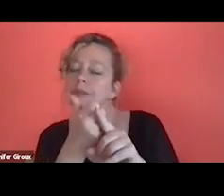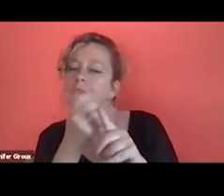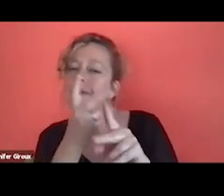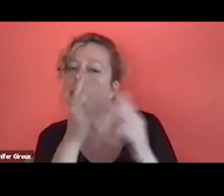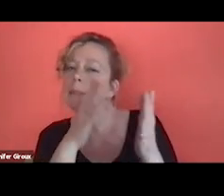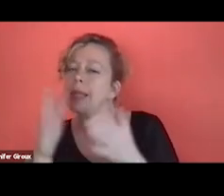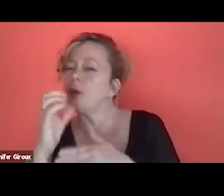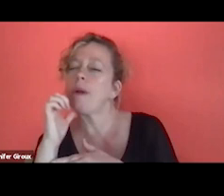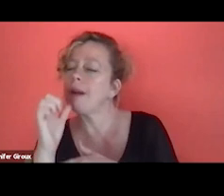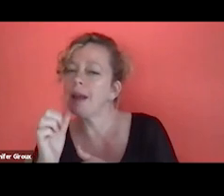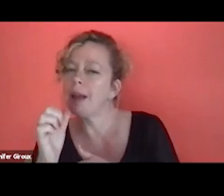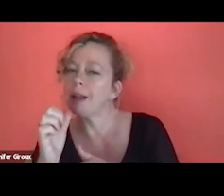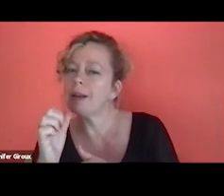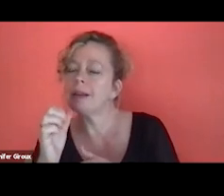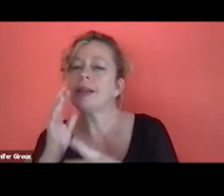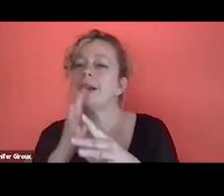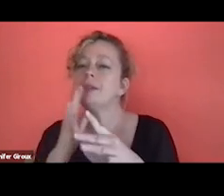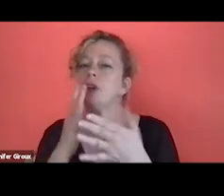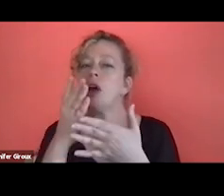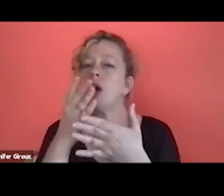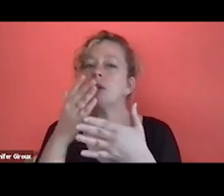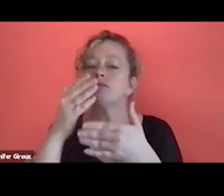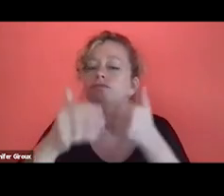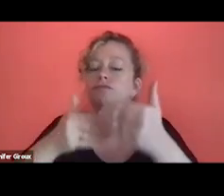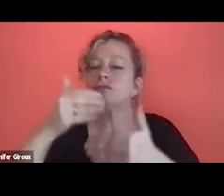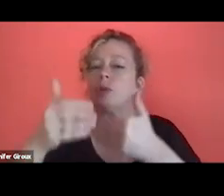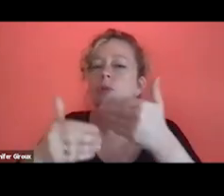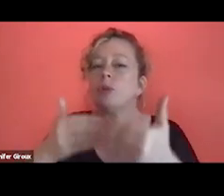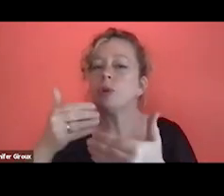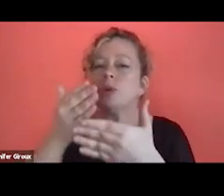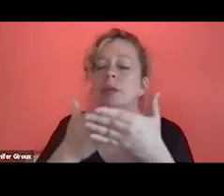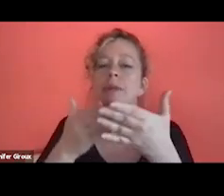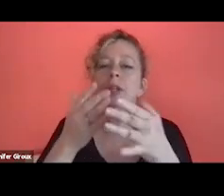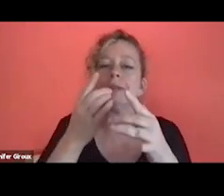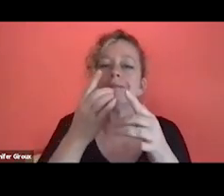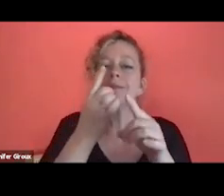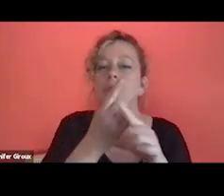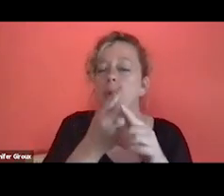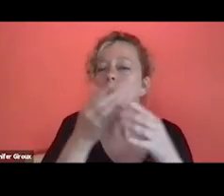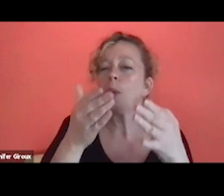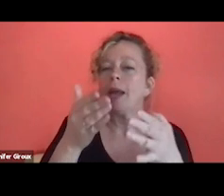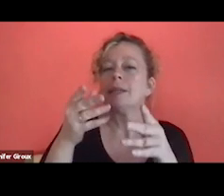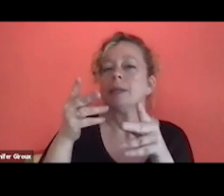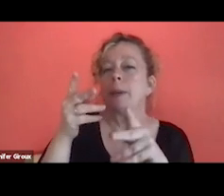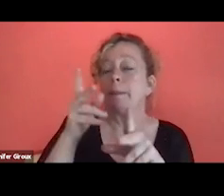Entonces, mientras hablan sobre algunas formas comunes, esas personas se relajarán